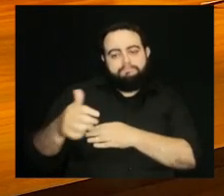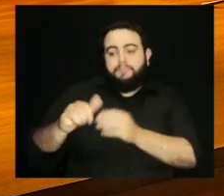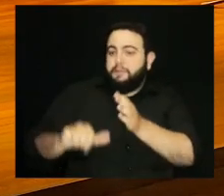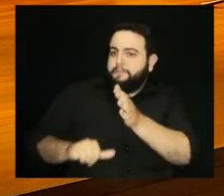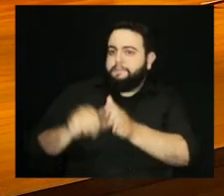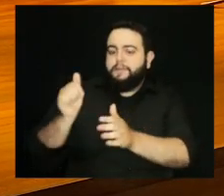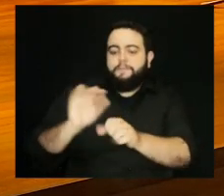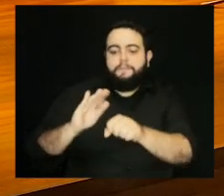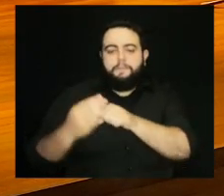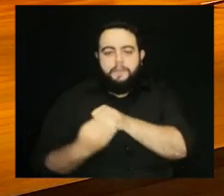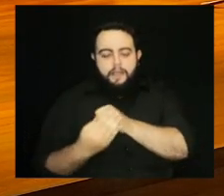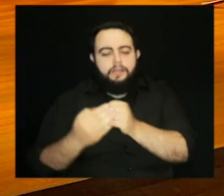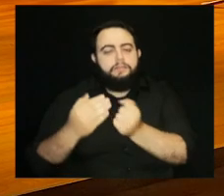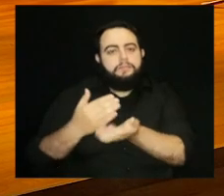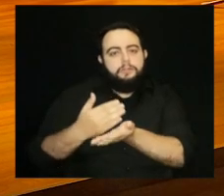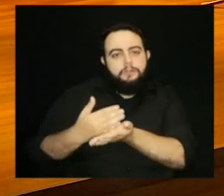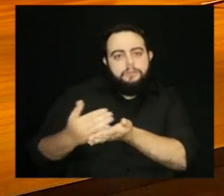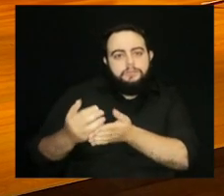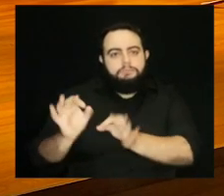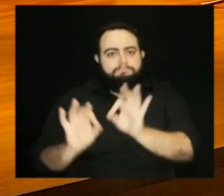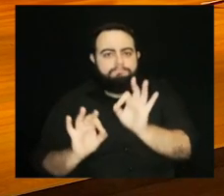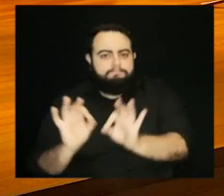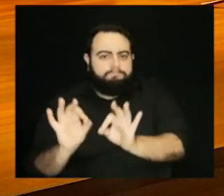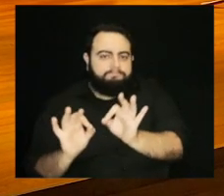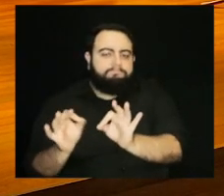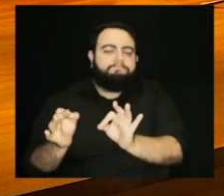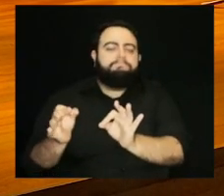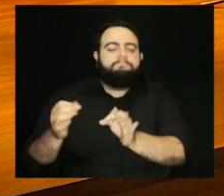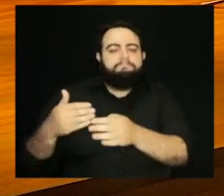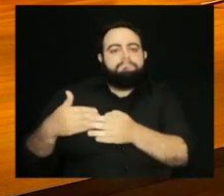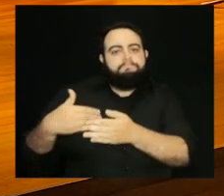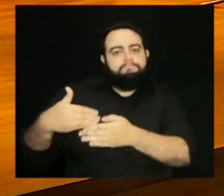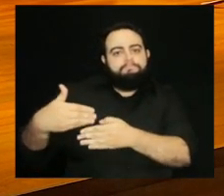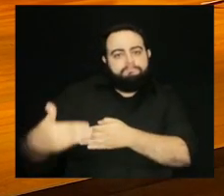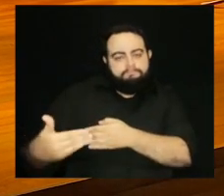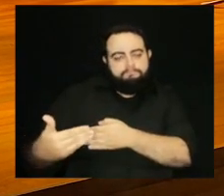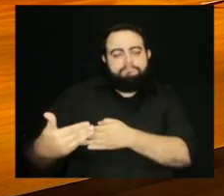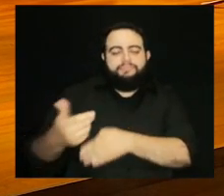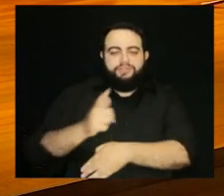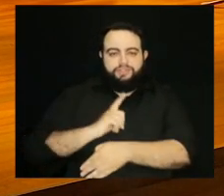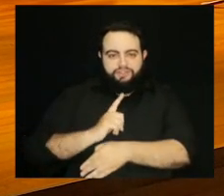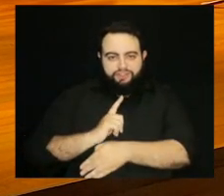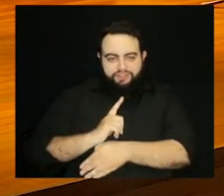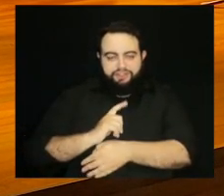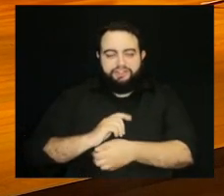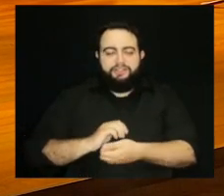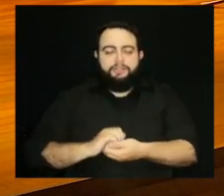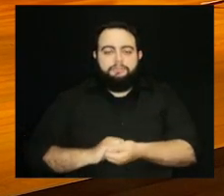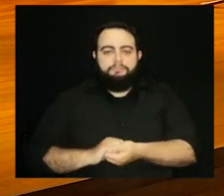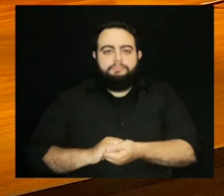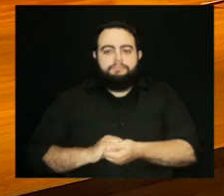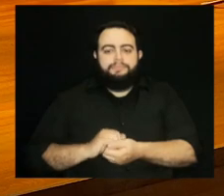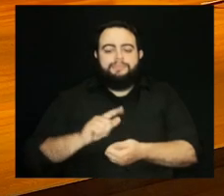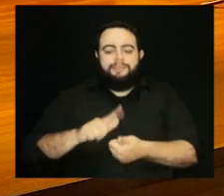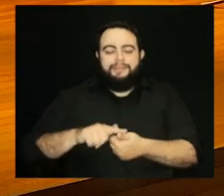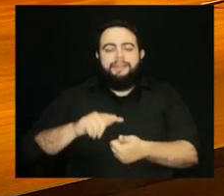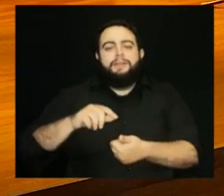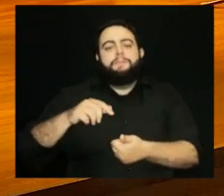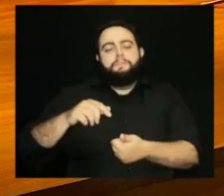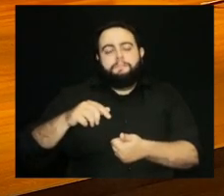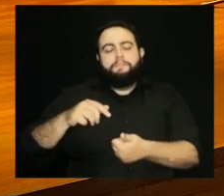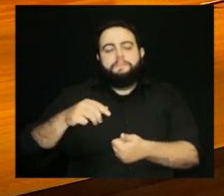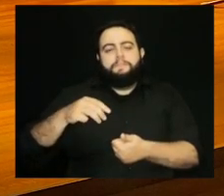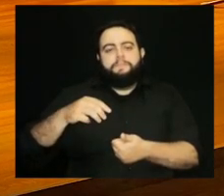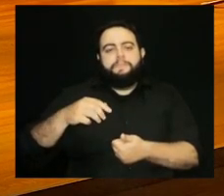se organizar, o arraial do Menino Deus, Belém Velho, que aí já era outro mundo né enfim, a cidade